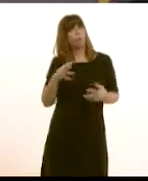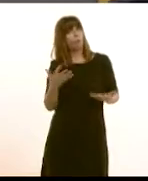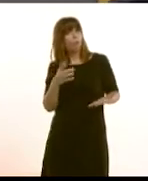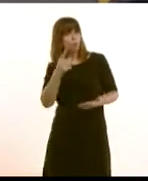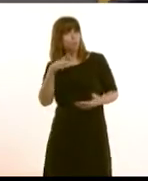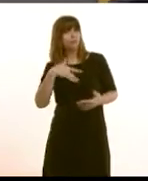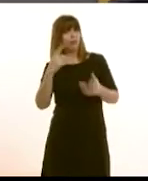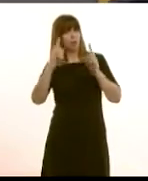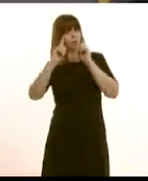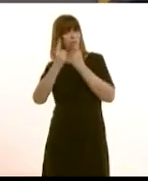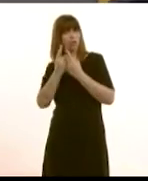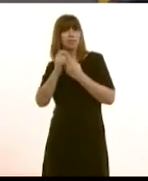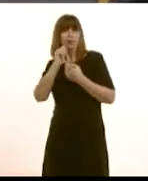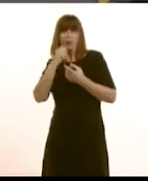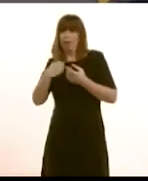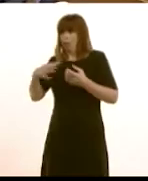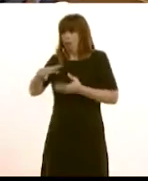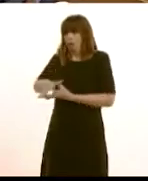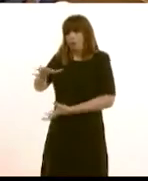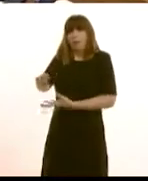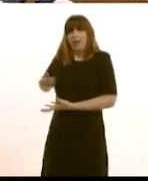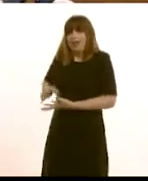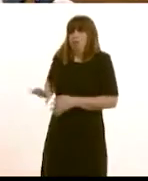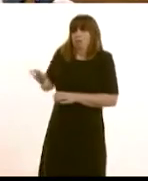gefnóeu ëreservesíói ariannu addysg feddygol? Carwyn Jones: Rwyín erfyn i brifysgolion